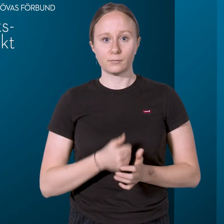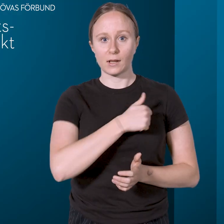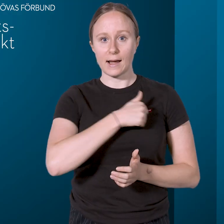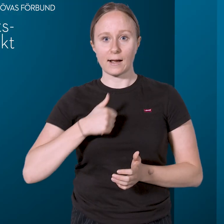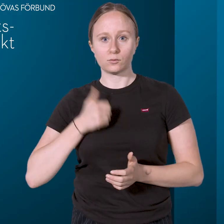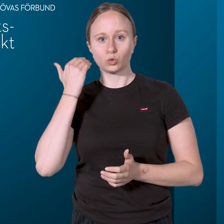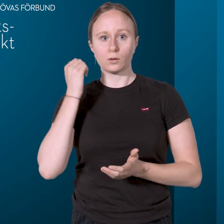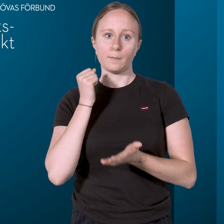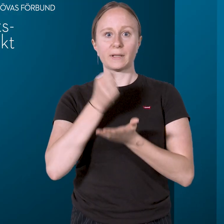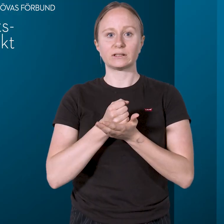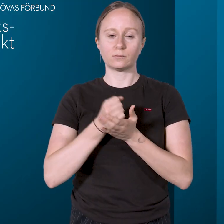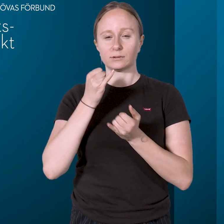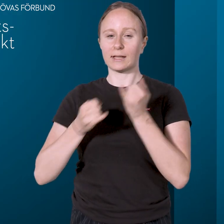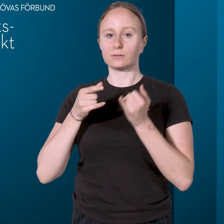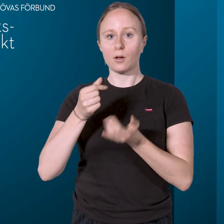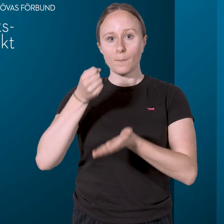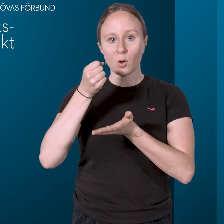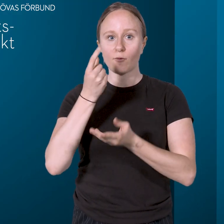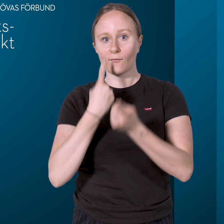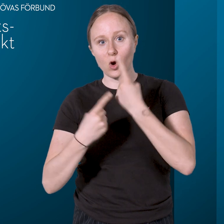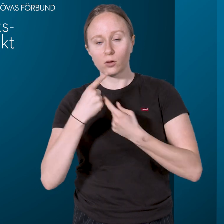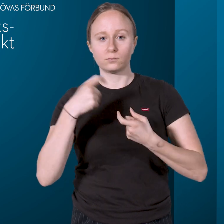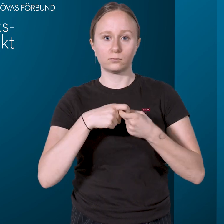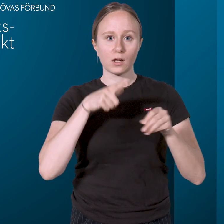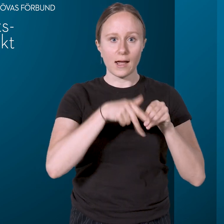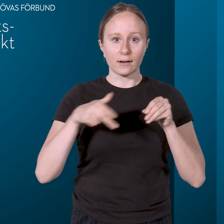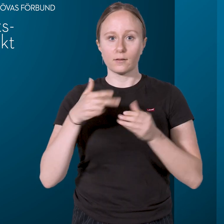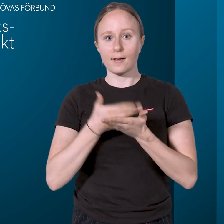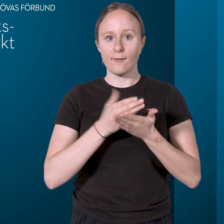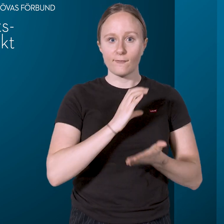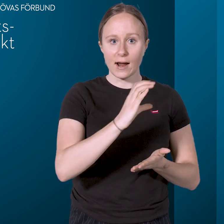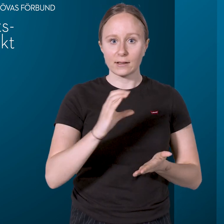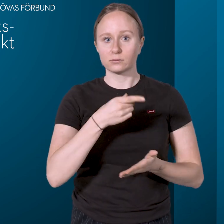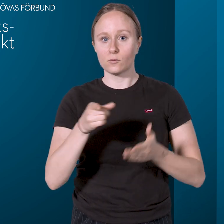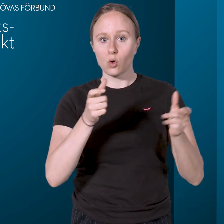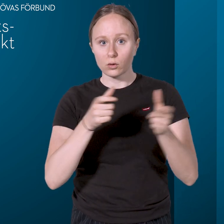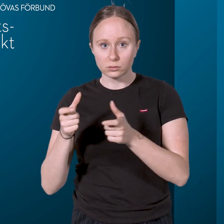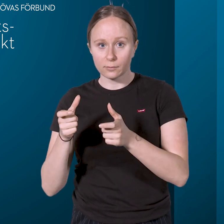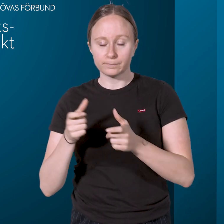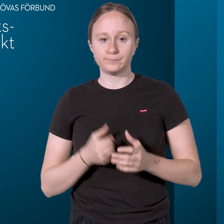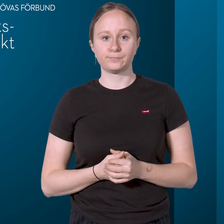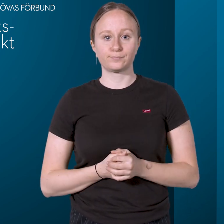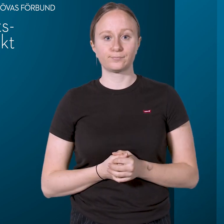Regeringen beslutade nyligen i de senaste budgetförhandlingarna - om nedskärningar i finansieringen för organisationer.